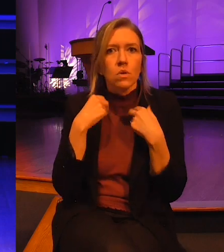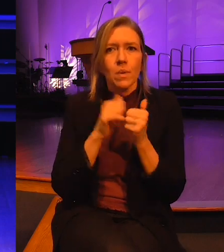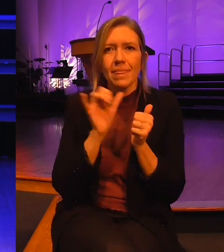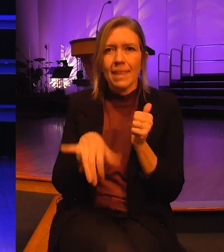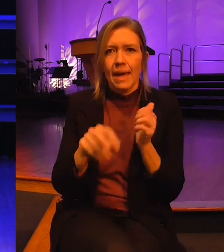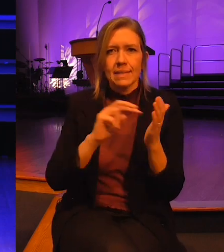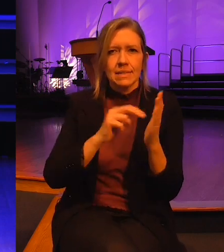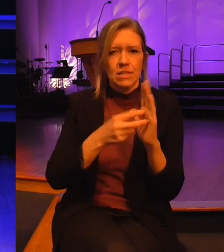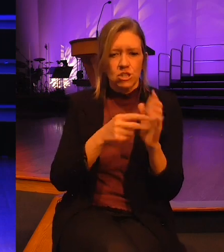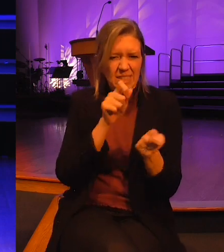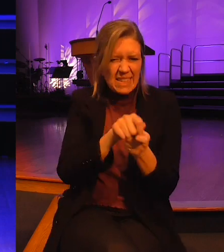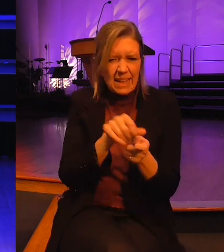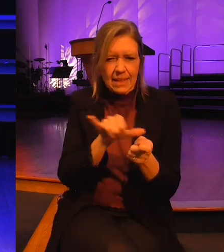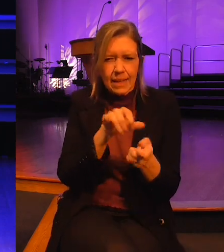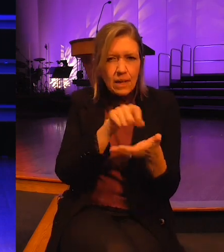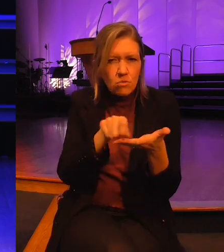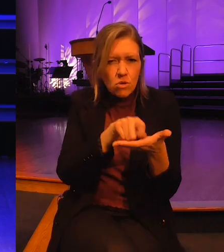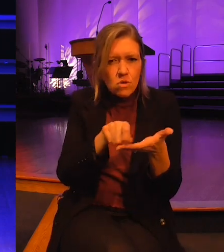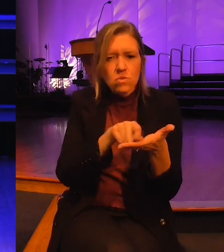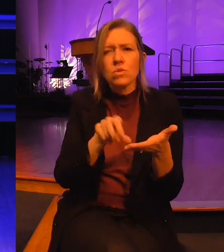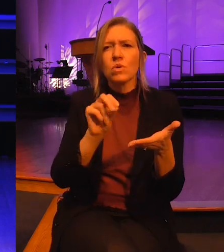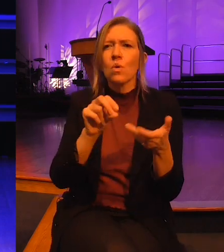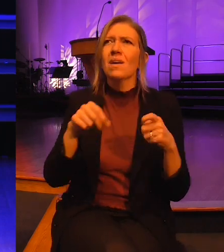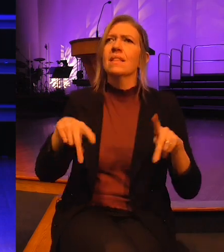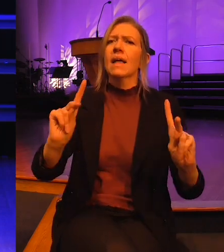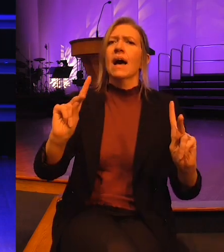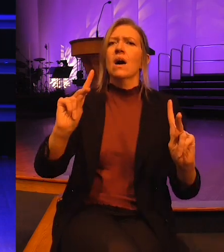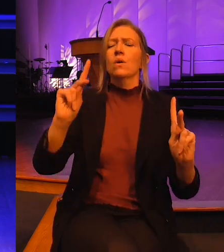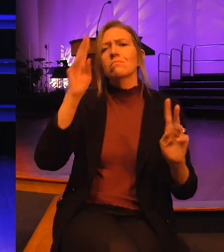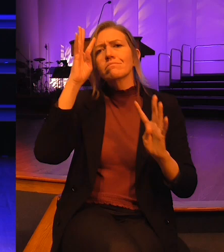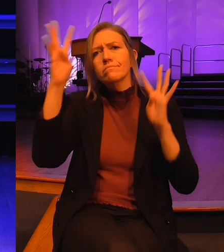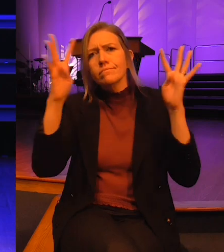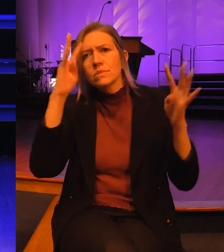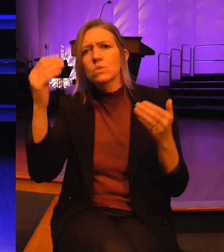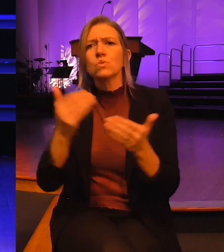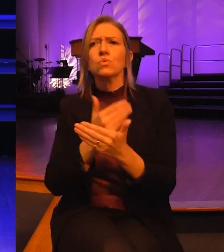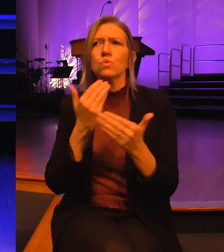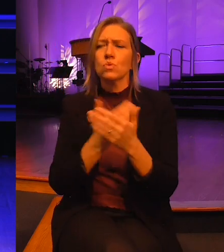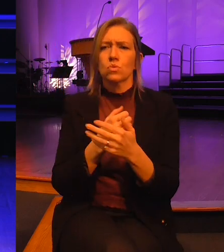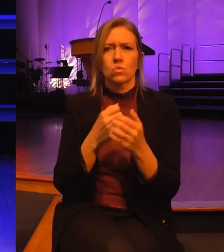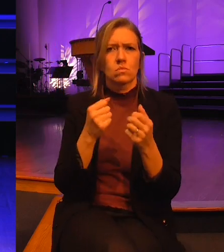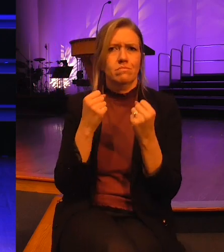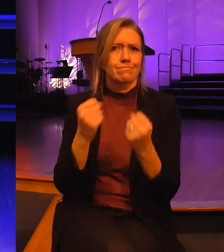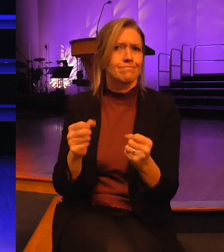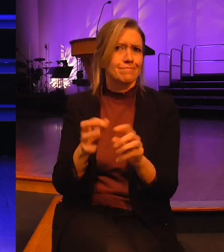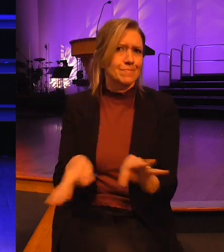de maneras nuevas y profundas y termine con aquello que comenzamos con la autoaceptación es